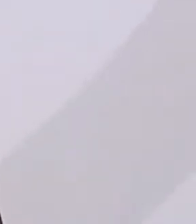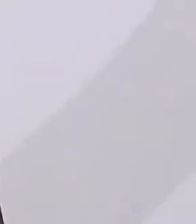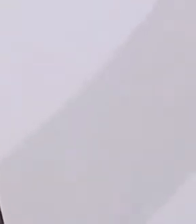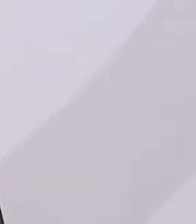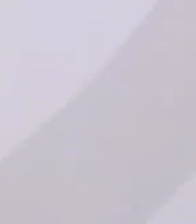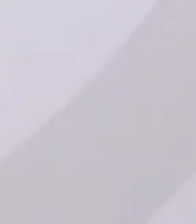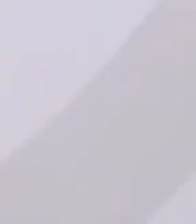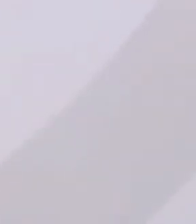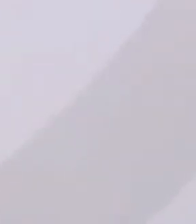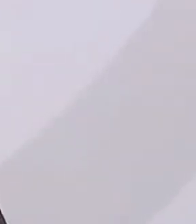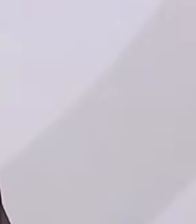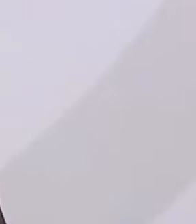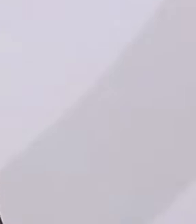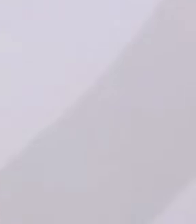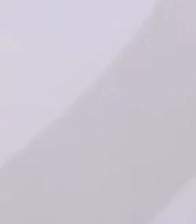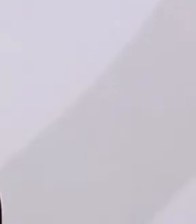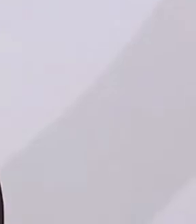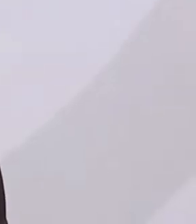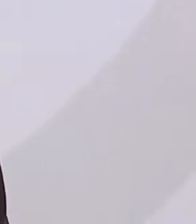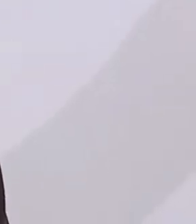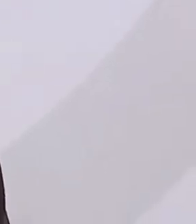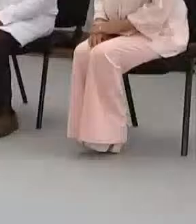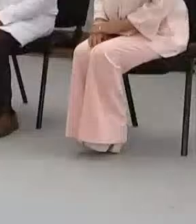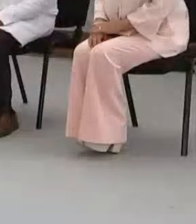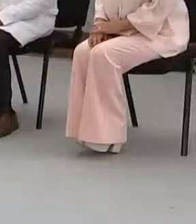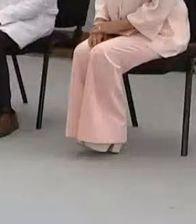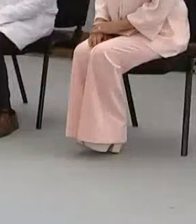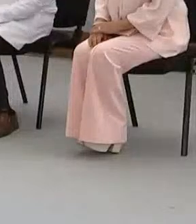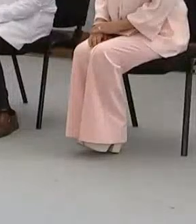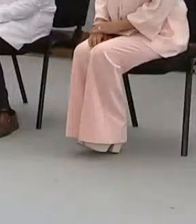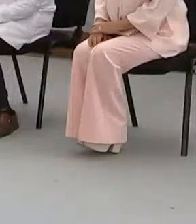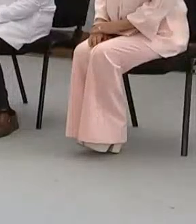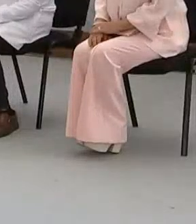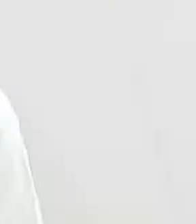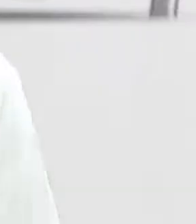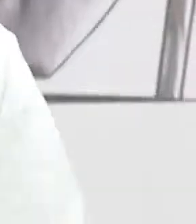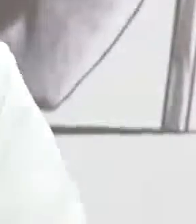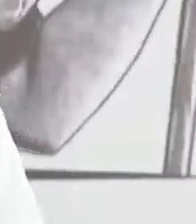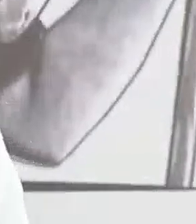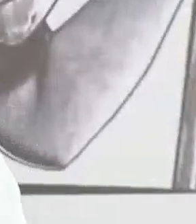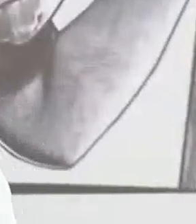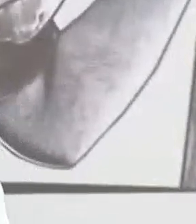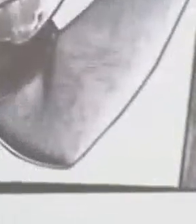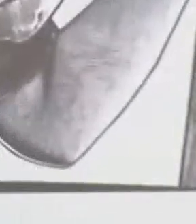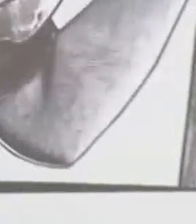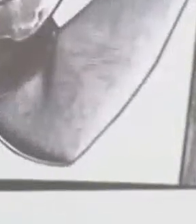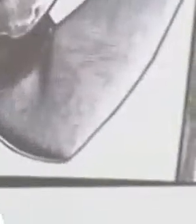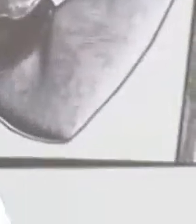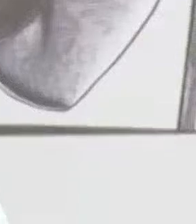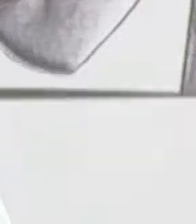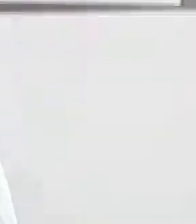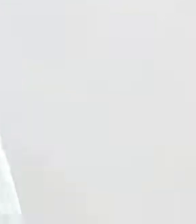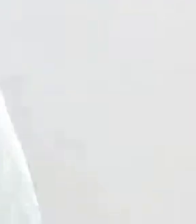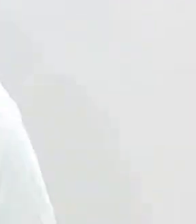El director general de Birmex, Carlos Alberto Ulloa Pérez,